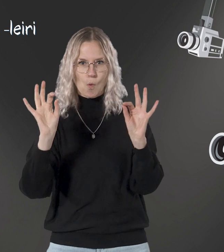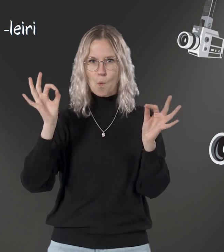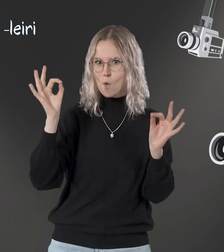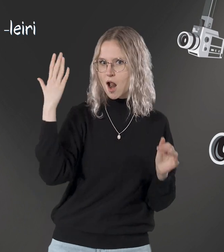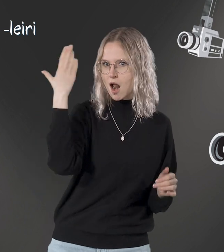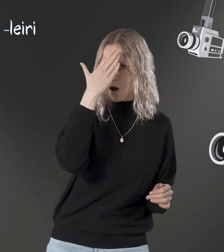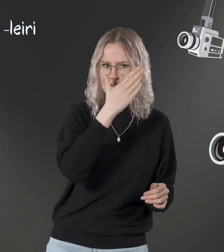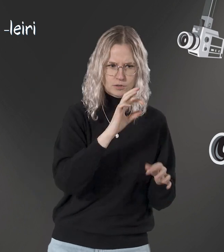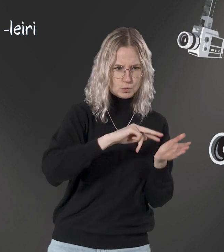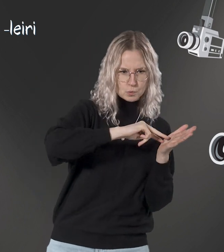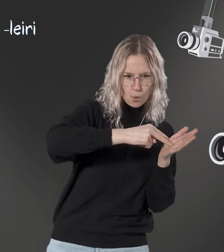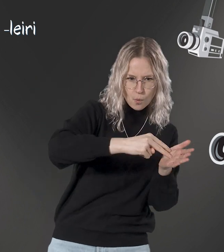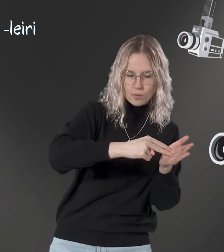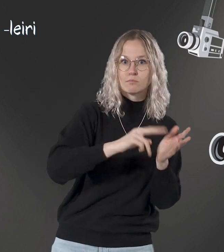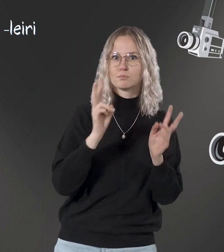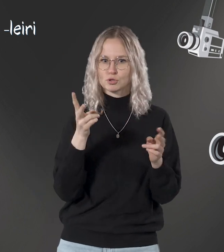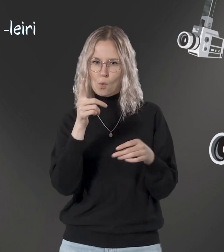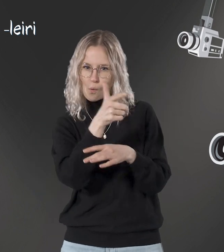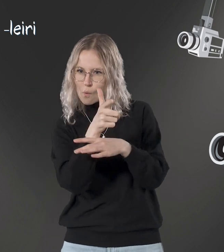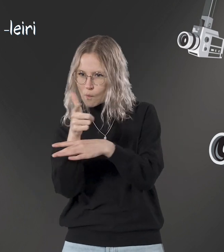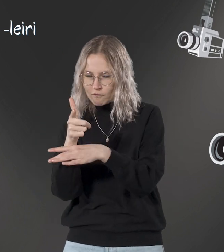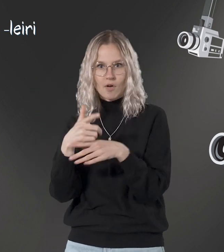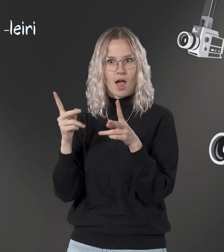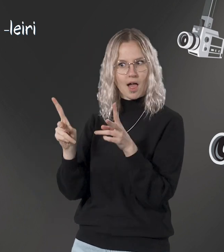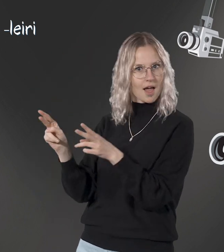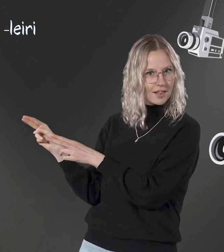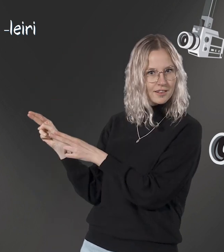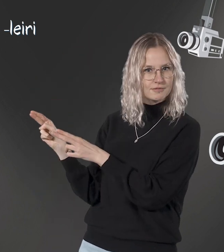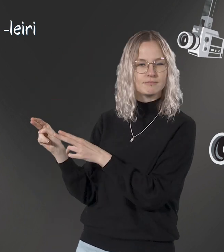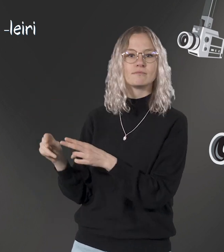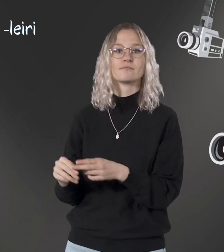miten elokuva suunnitellaan kuvattavaksi, kuvataan ja editoidaan.